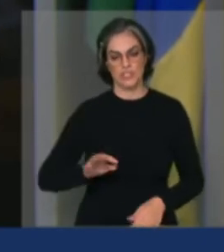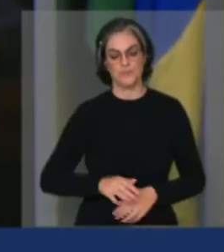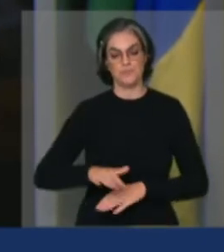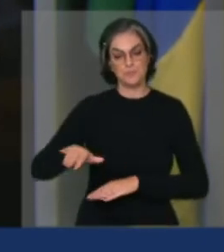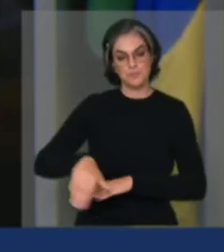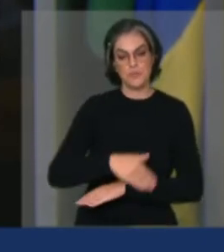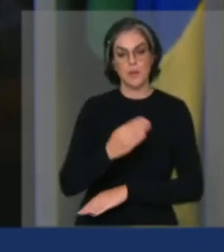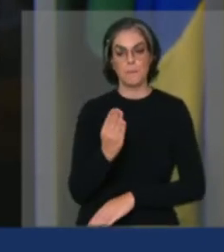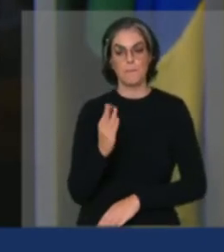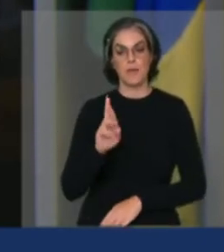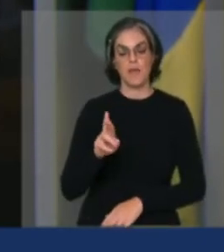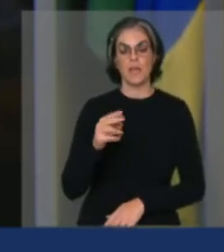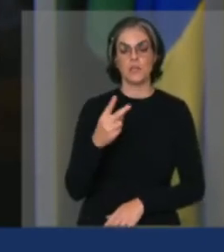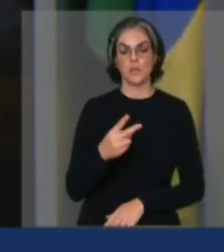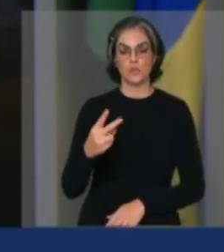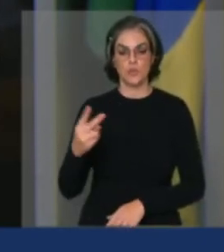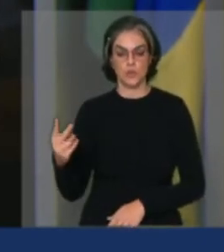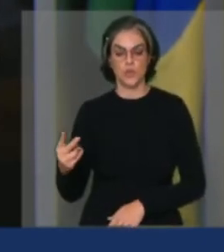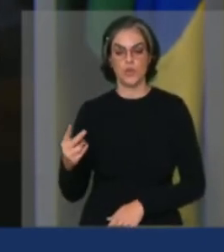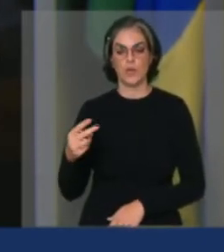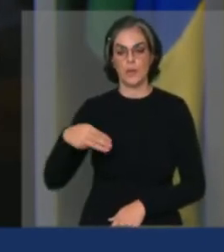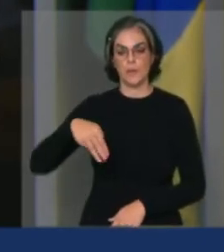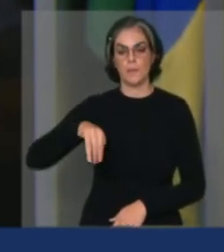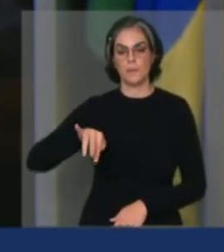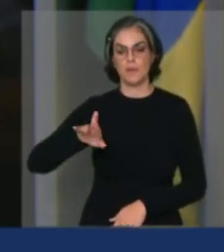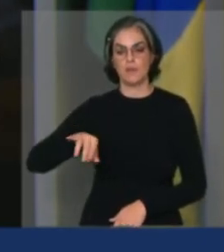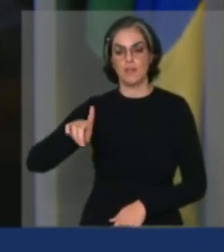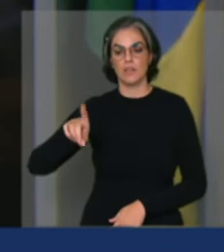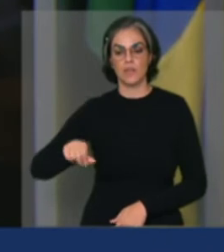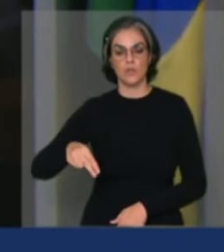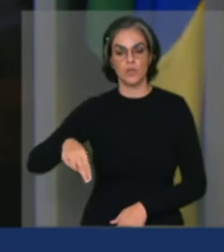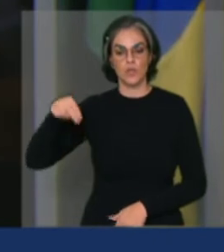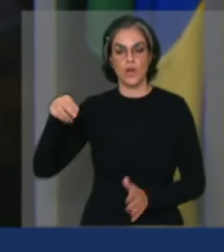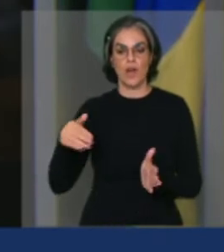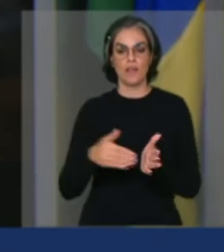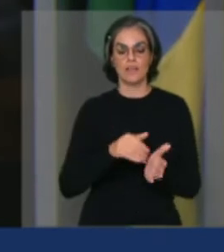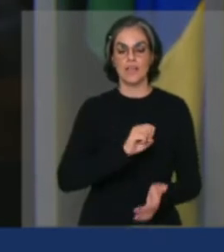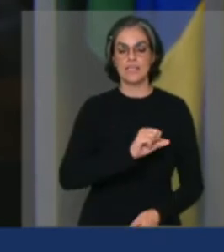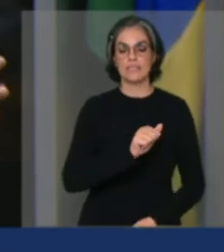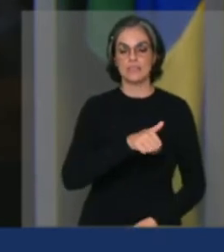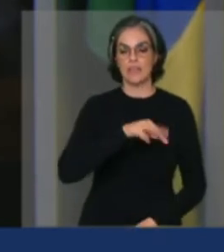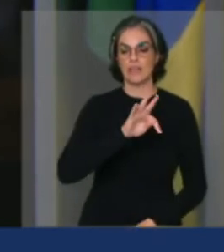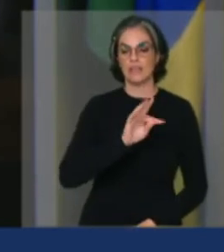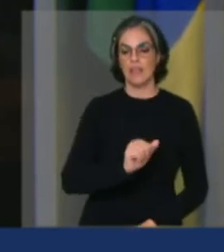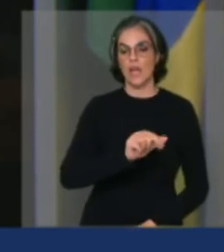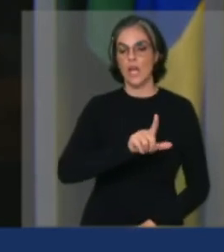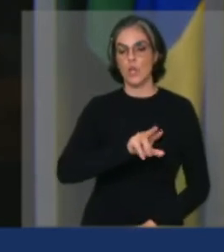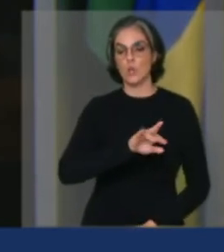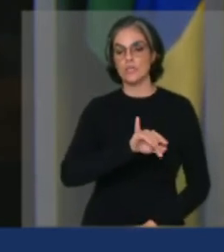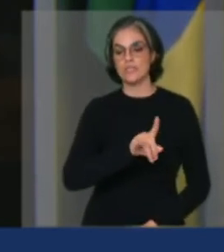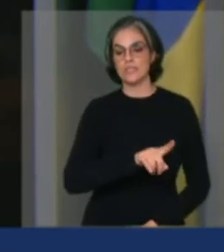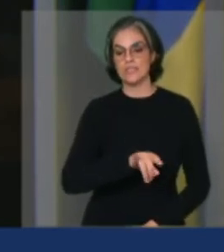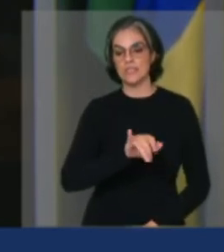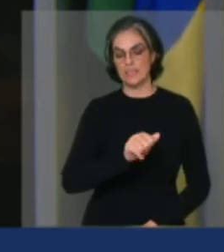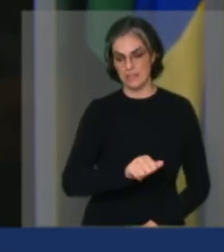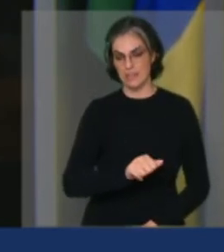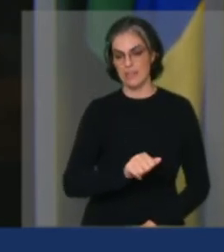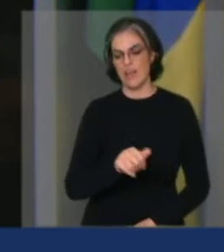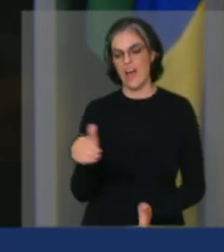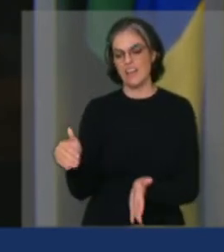E CONTROLE CORRETO POR PARTE DO DNIT A BR 122, DO NORTE, ATÉ SANTA LUZIA, PRINCIPALMENTE DE SANTA